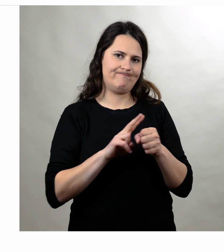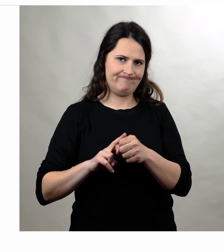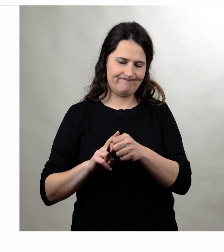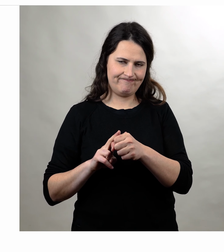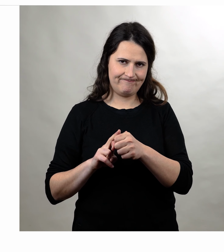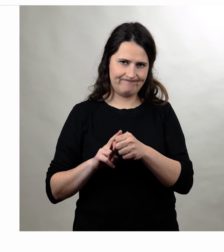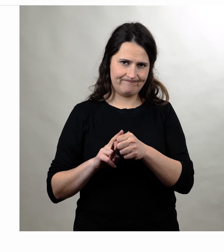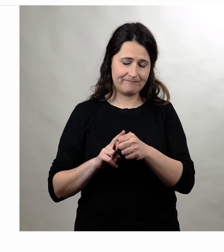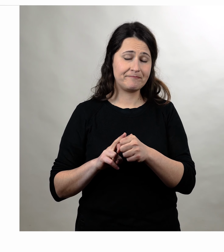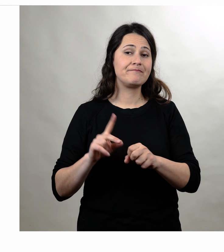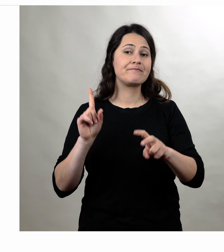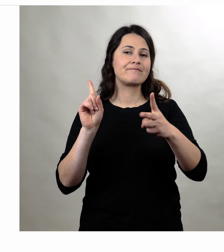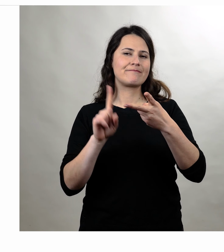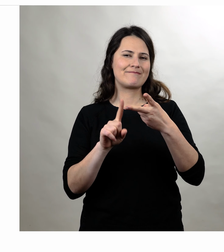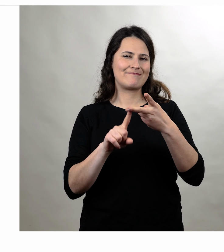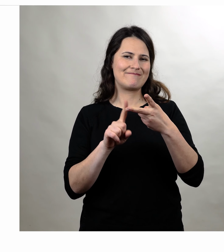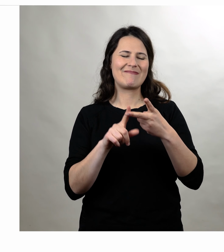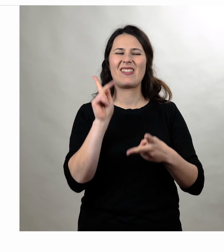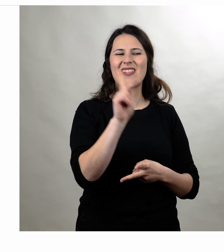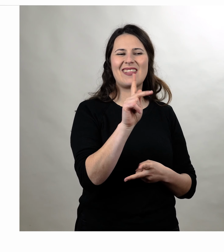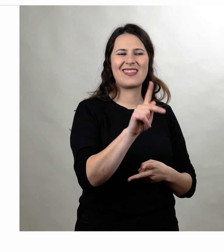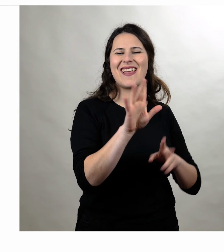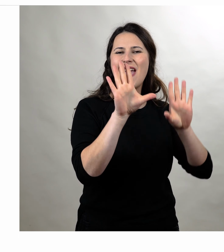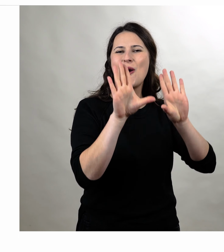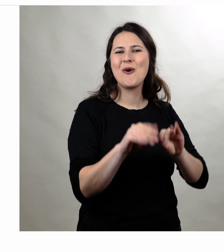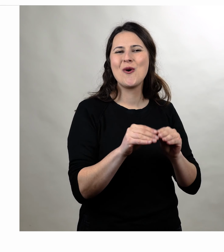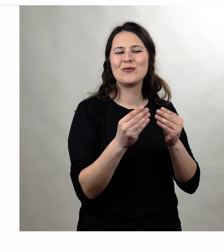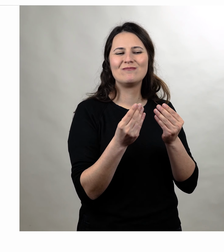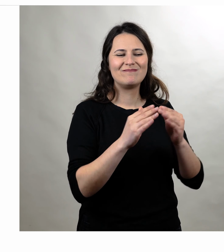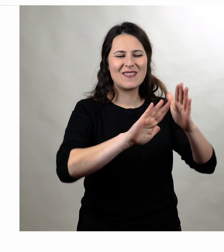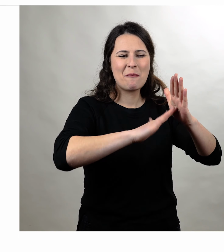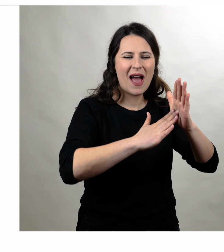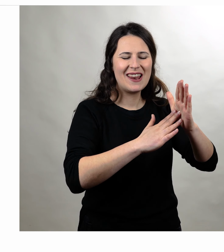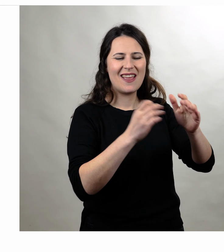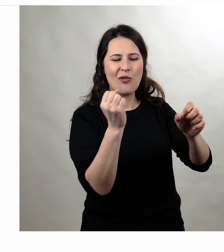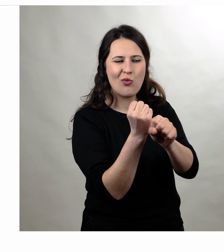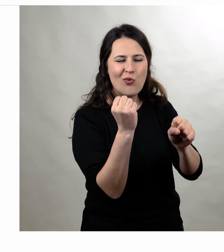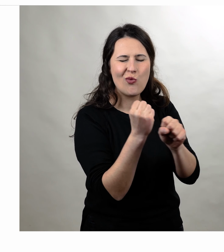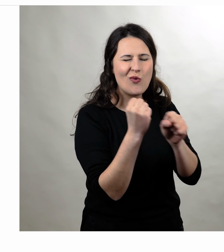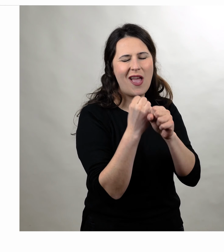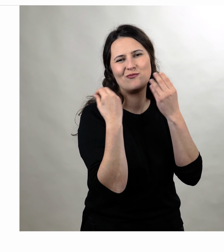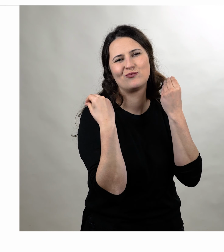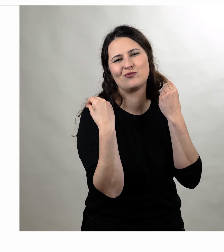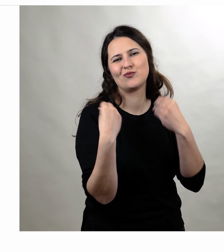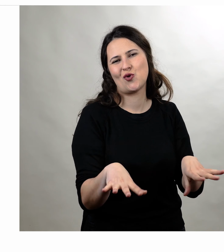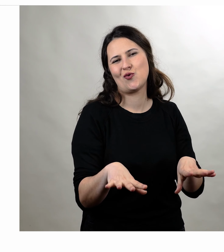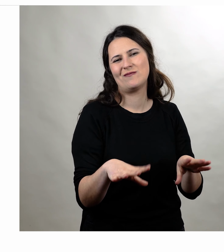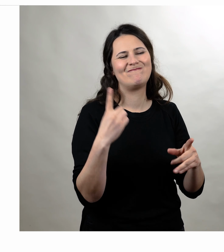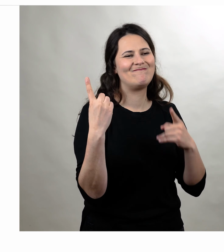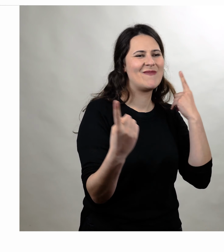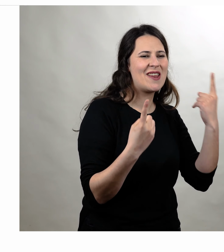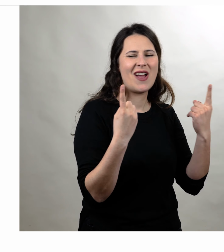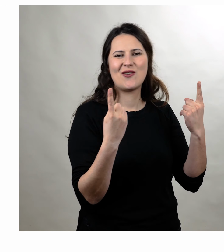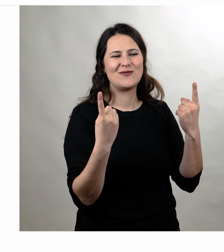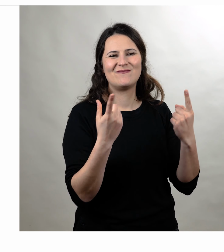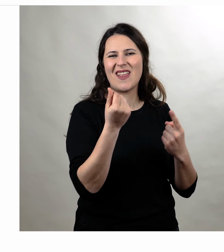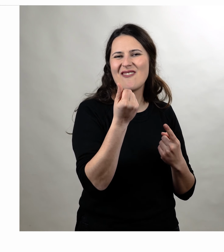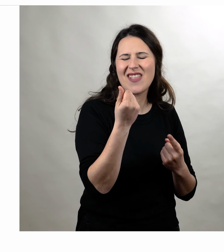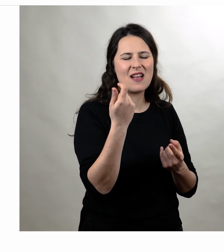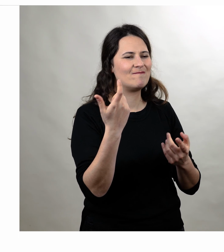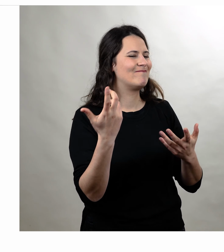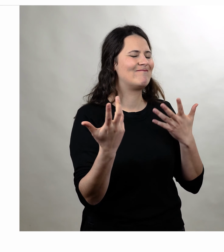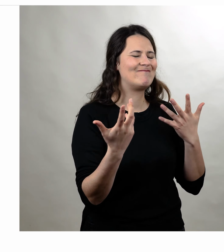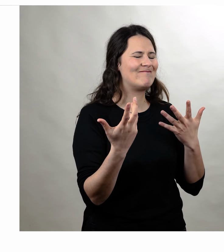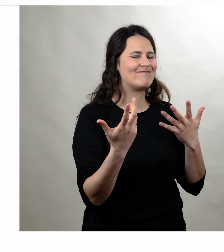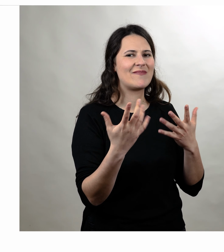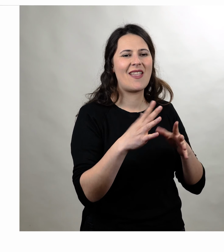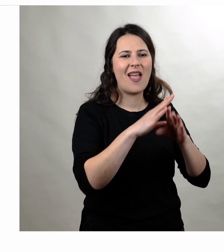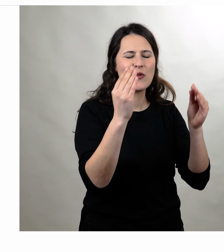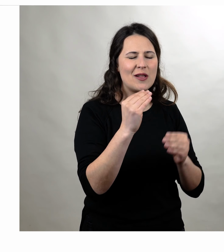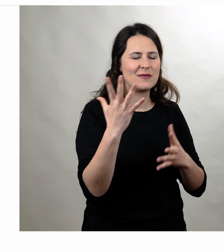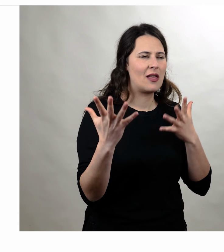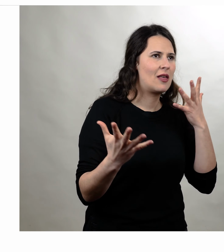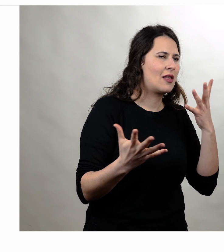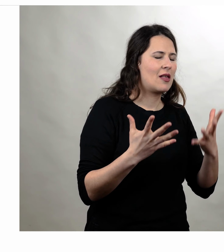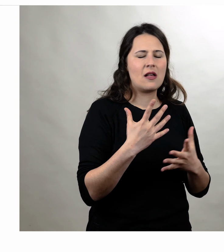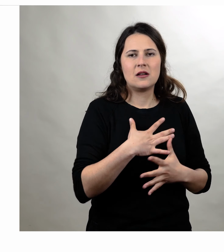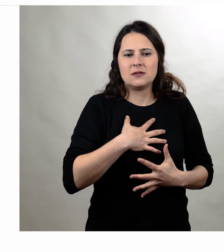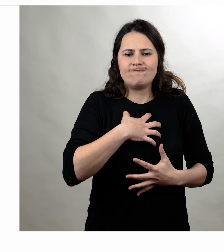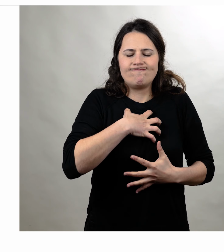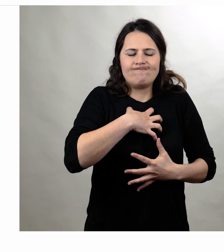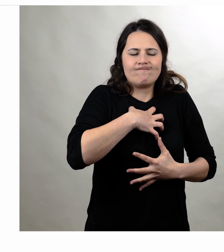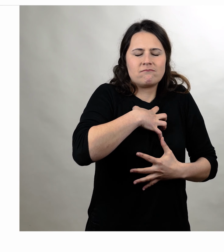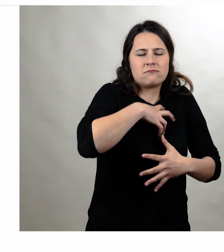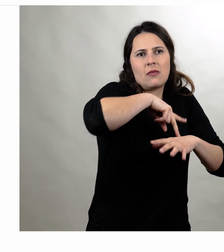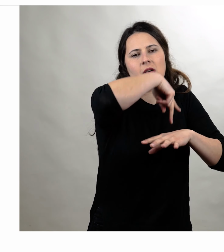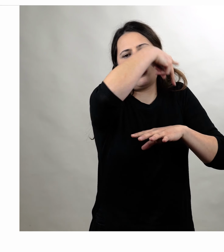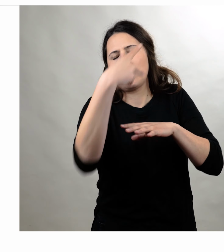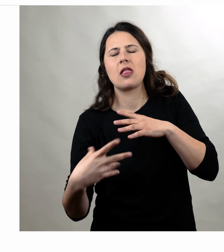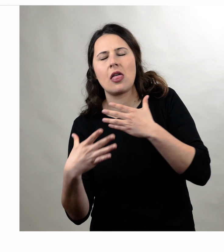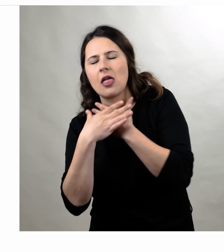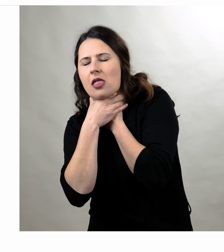Επίσης κατηγορούν τις κακές εργασιακές συνθήκες που πολλές φορές οδηγούν τα μέλη του πληρώματος σε αυτοκτονία.